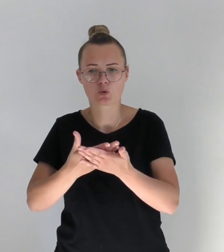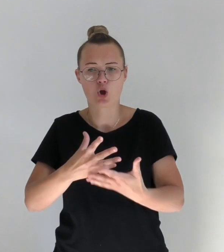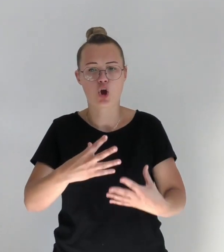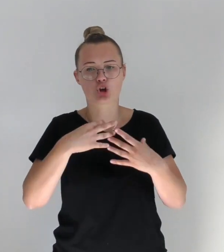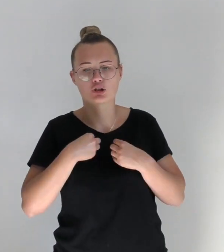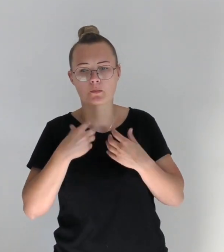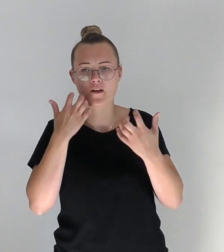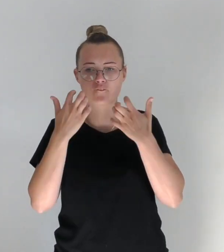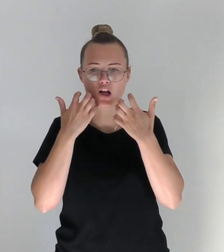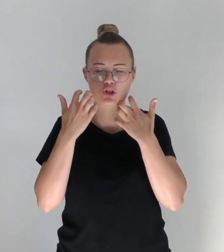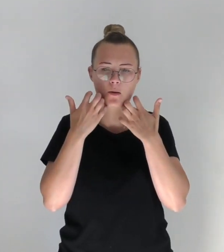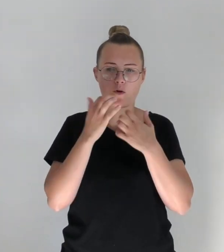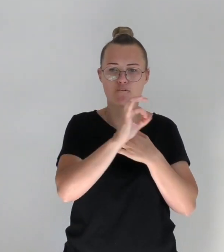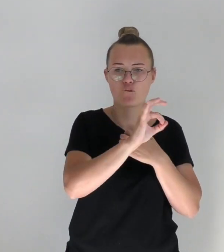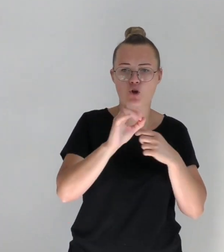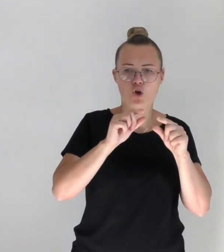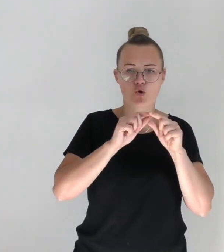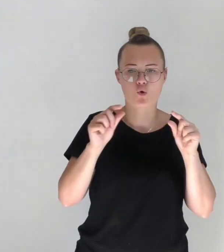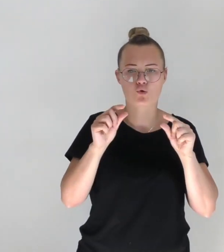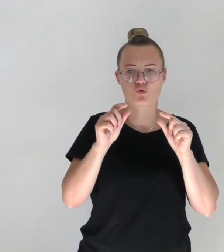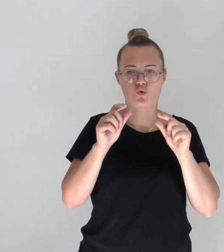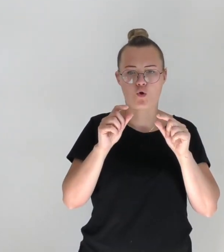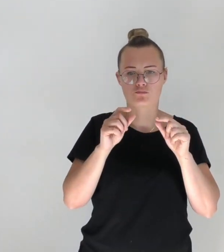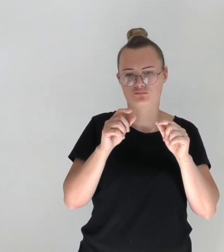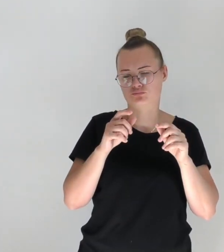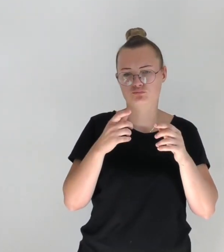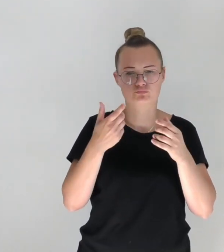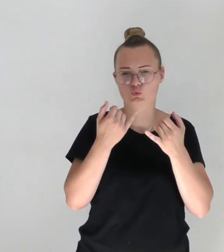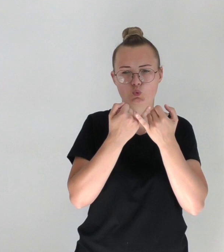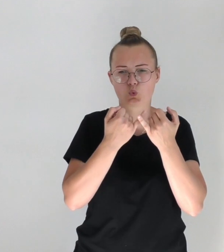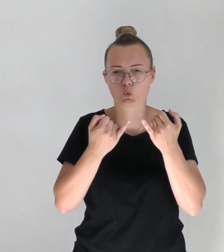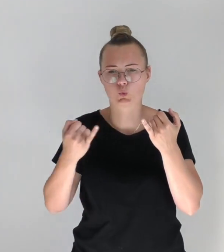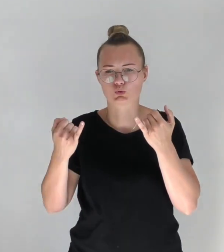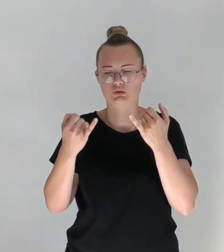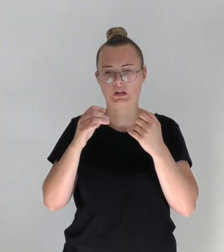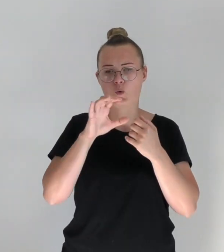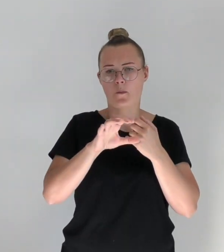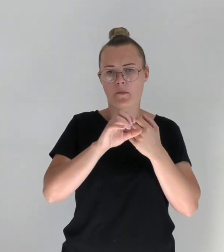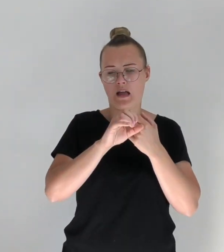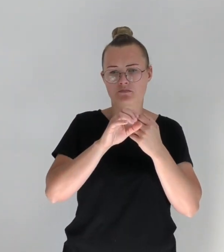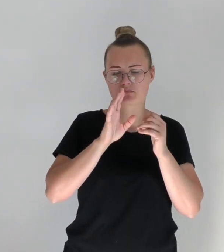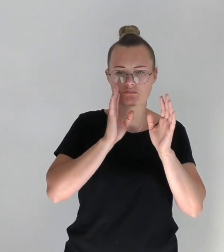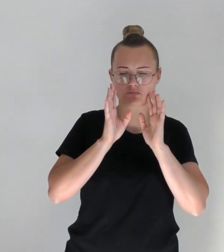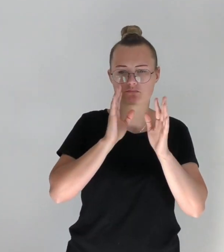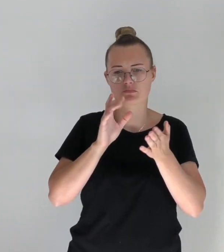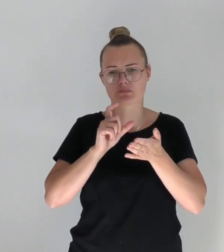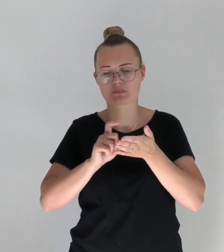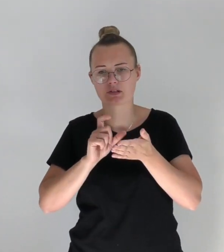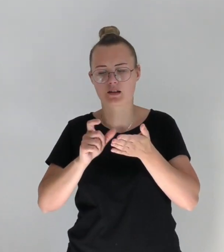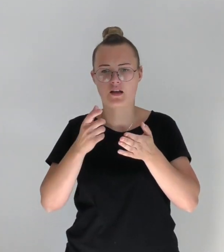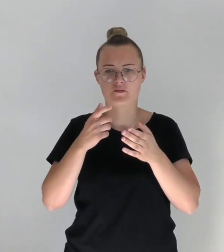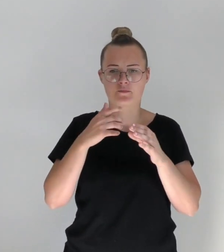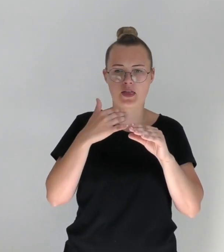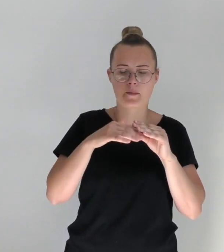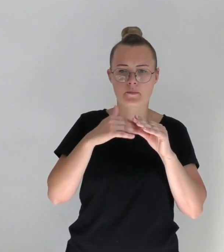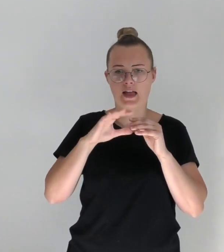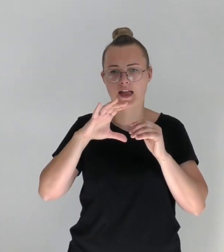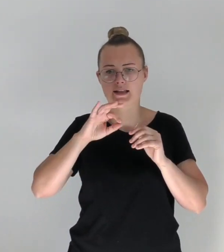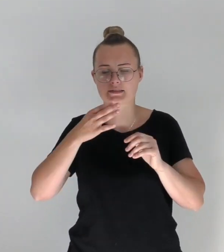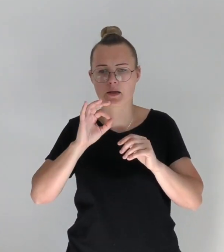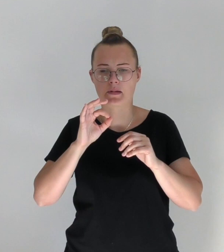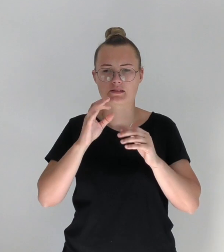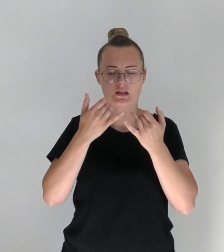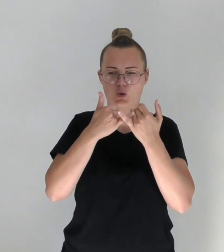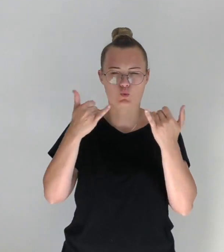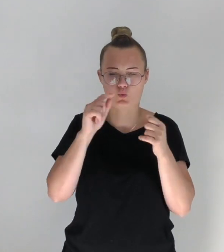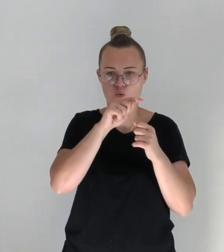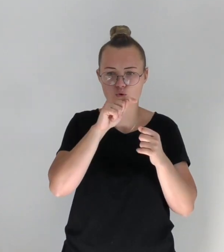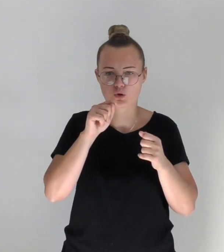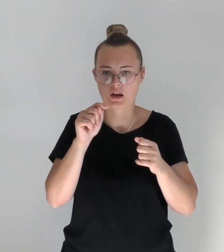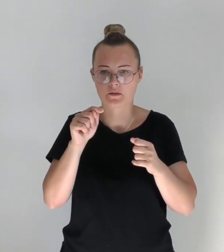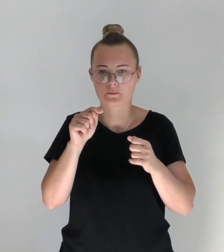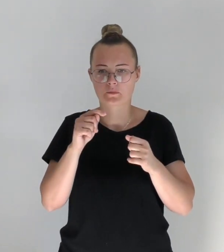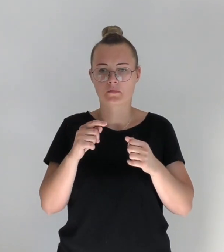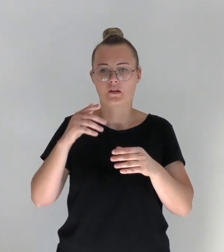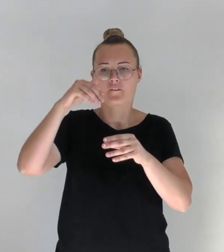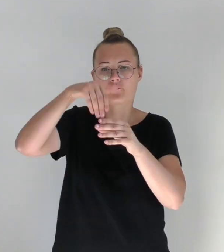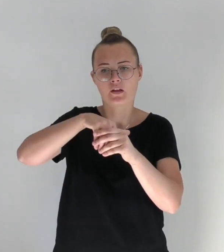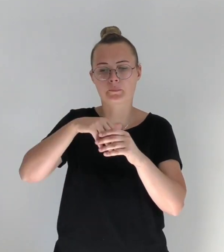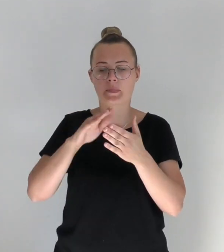gdy dostajesz wiadomość o Twoim koncie użytkownika z różnych serwisów internetowych np.